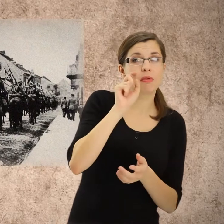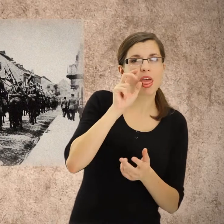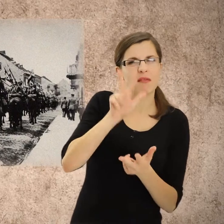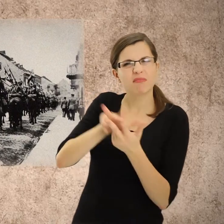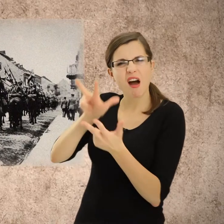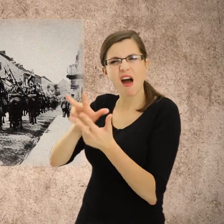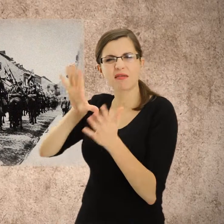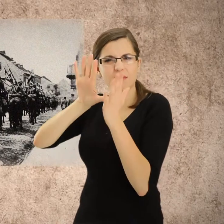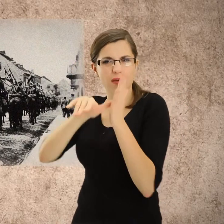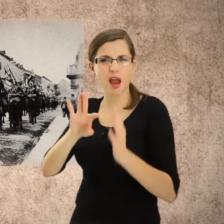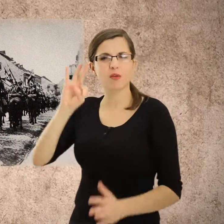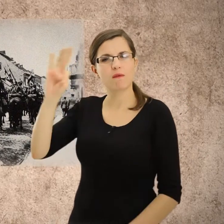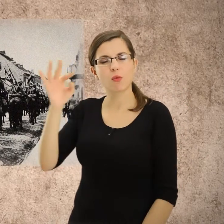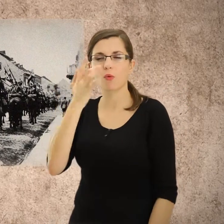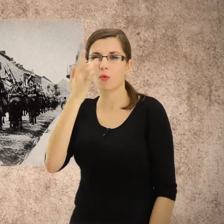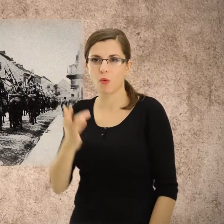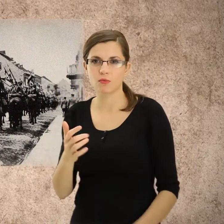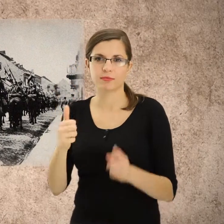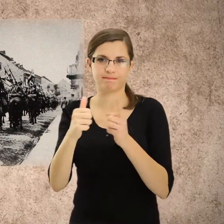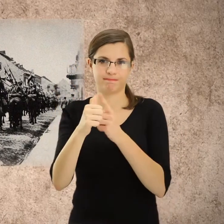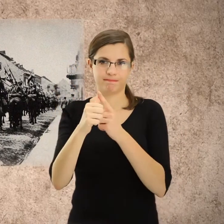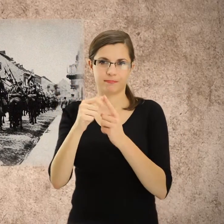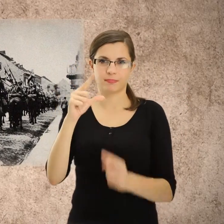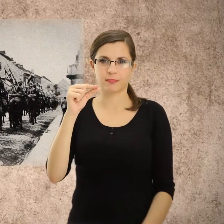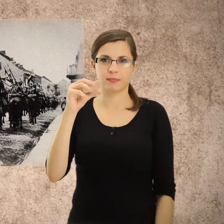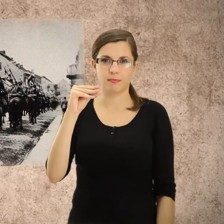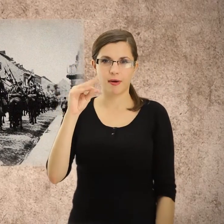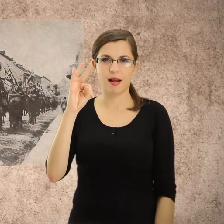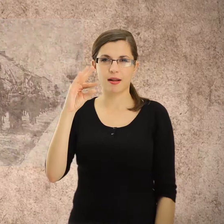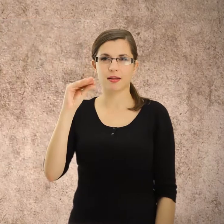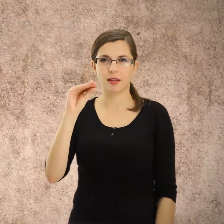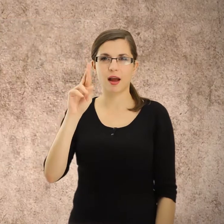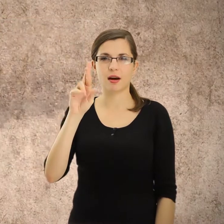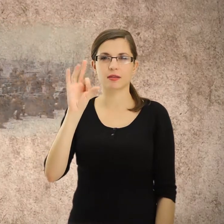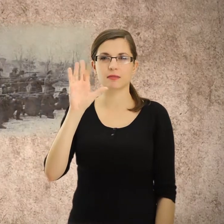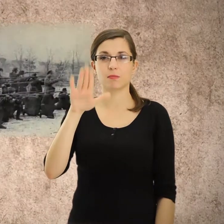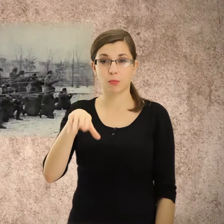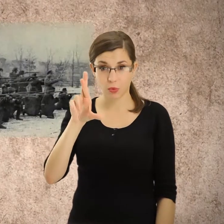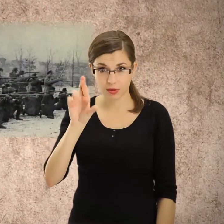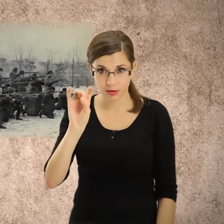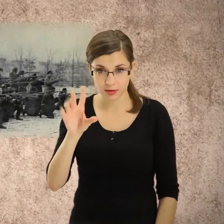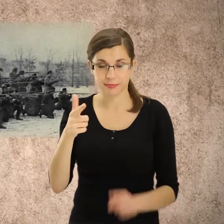zaatakowali na całym froncie na Petersburg,